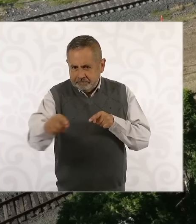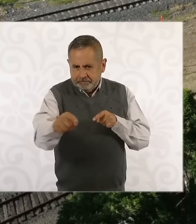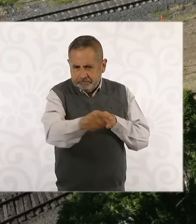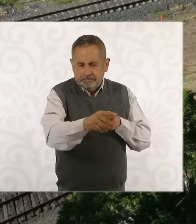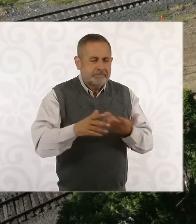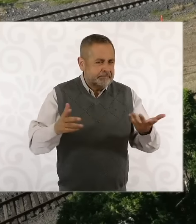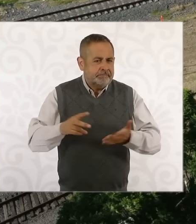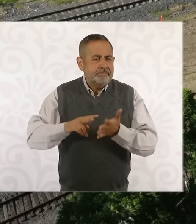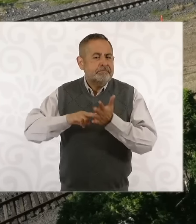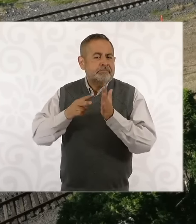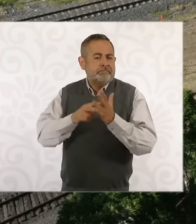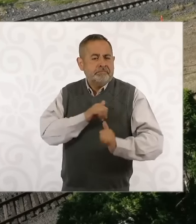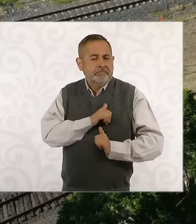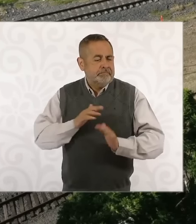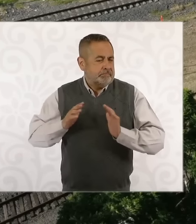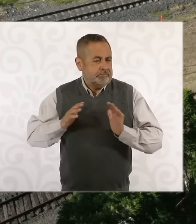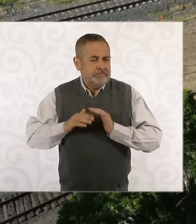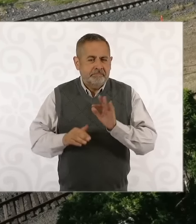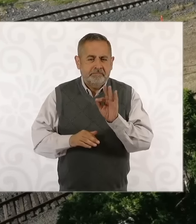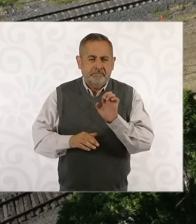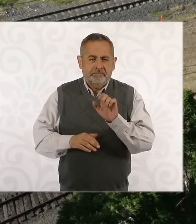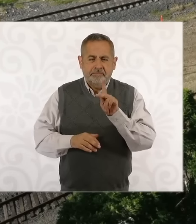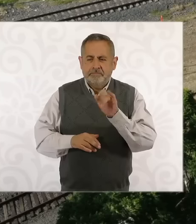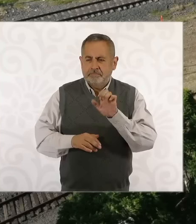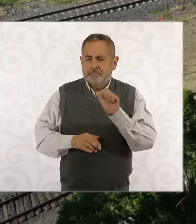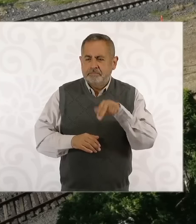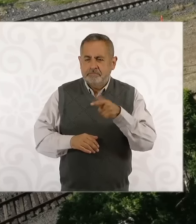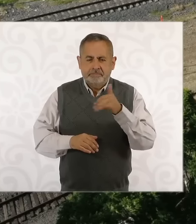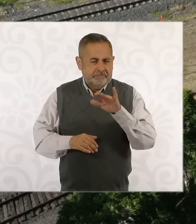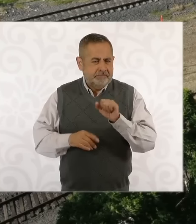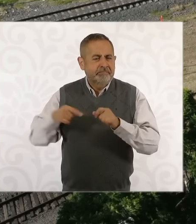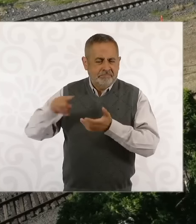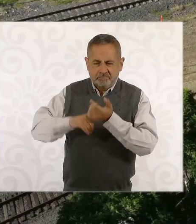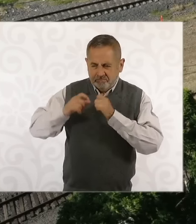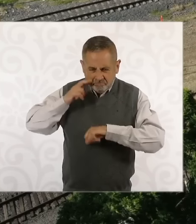está haciendo el trabajo de ingeniería básica y parte de los estudios ambientales. y desde